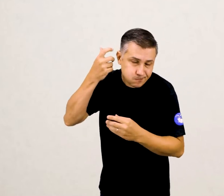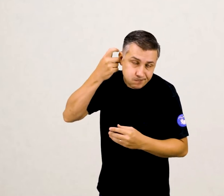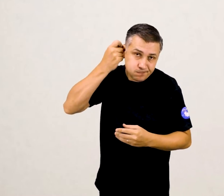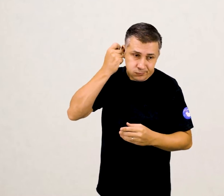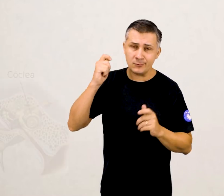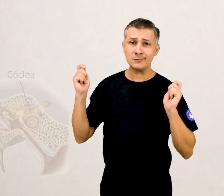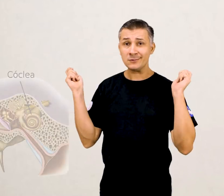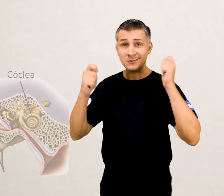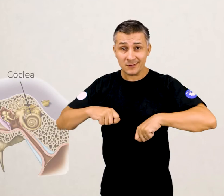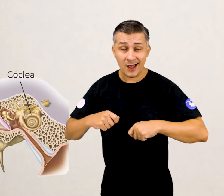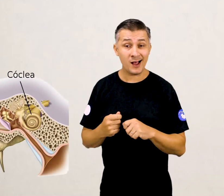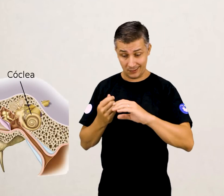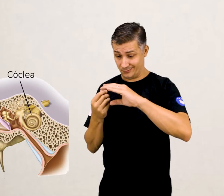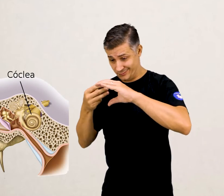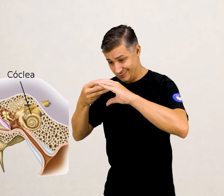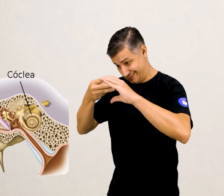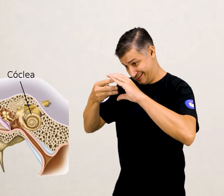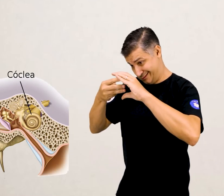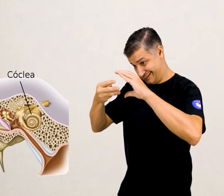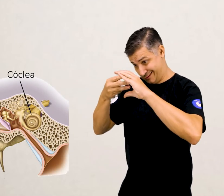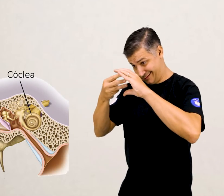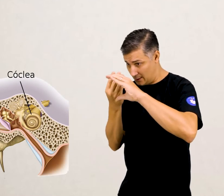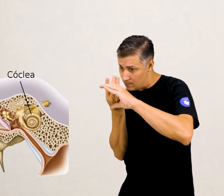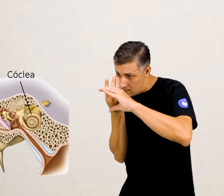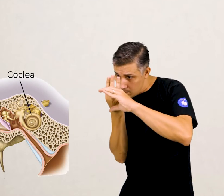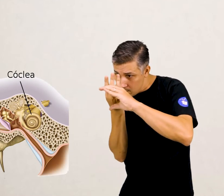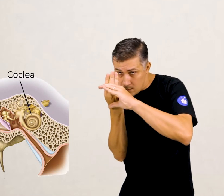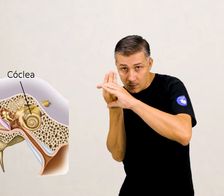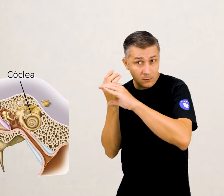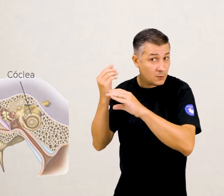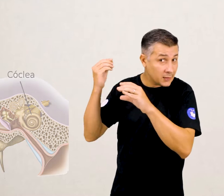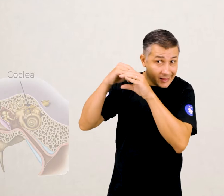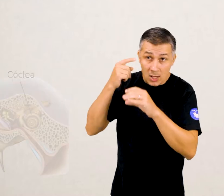das células ciliadas dentro da cóclea.